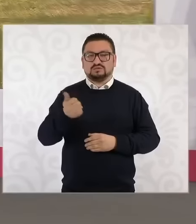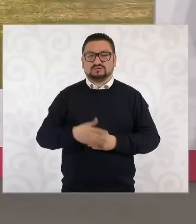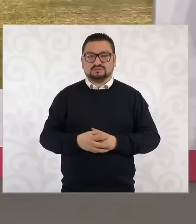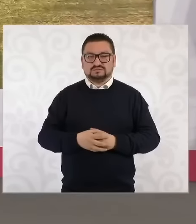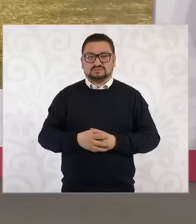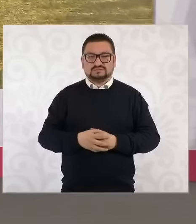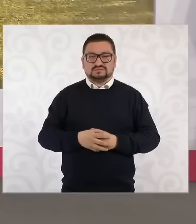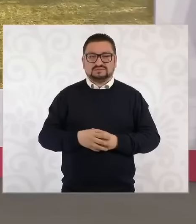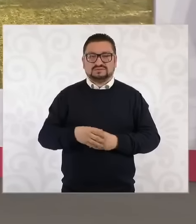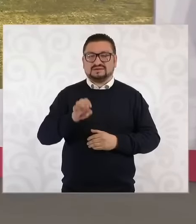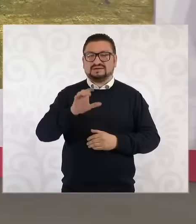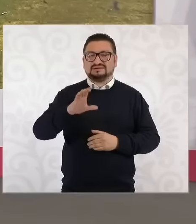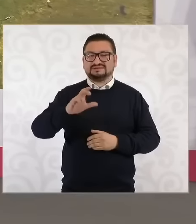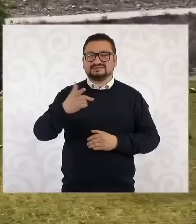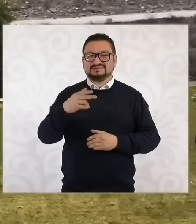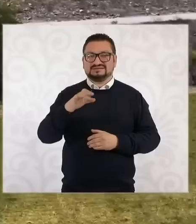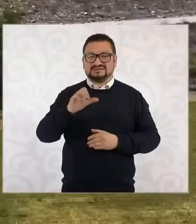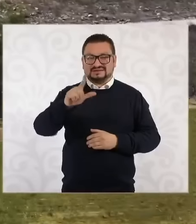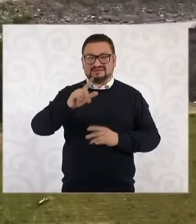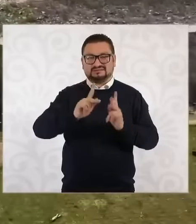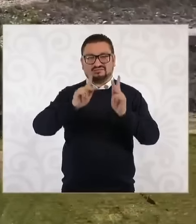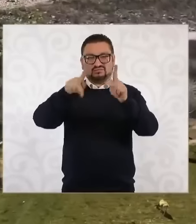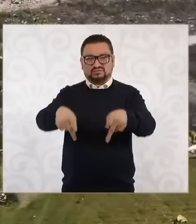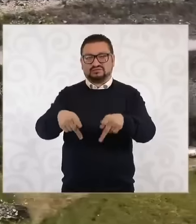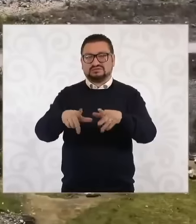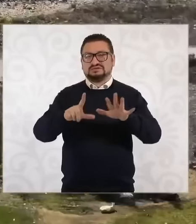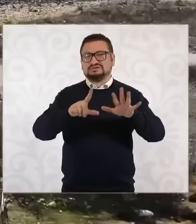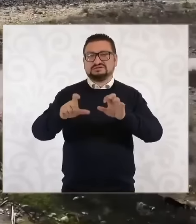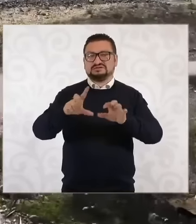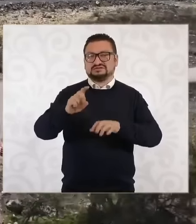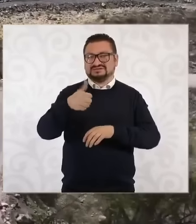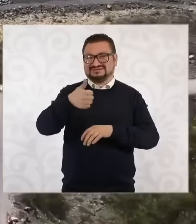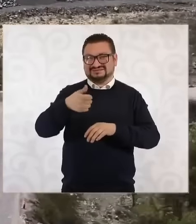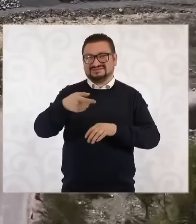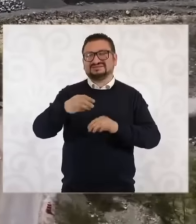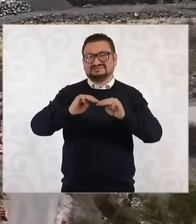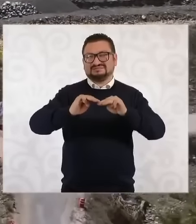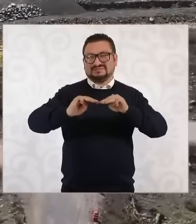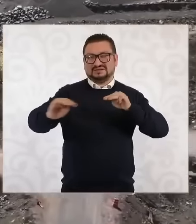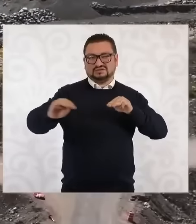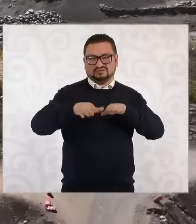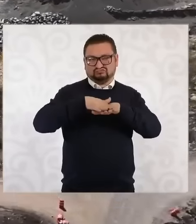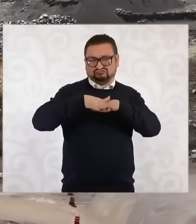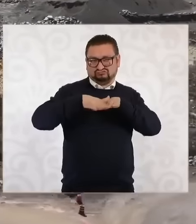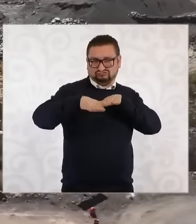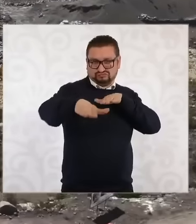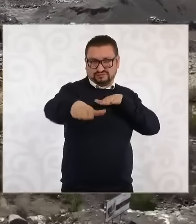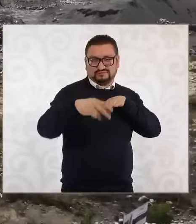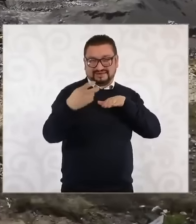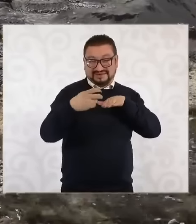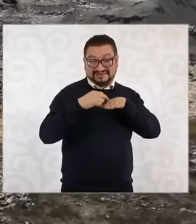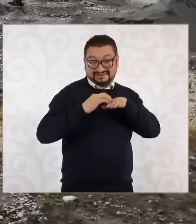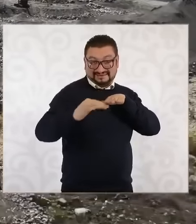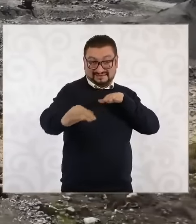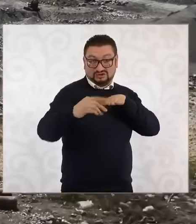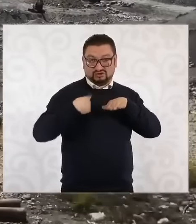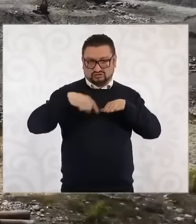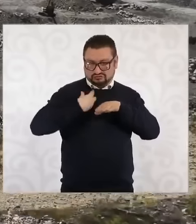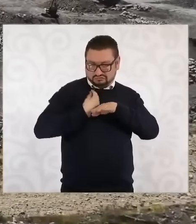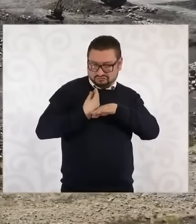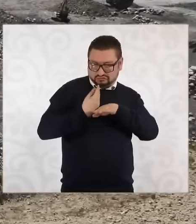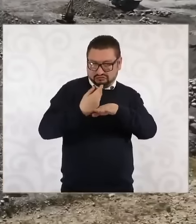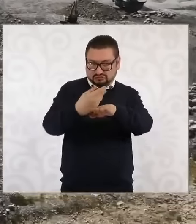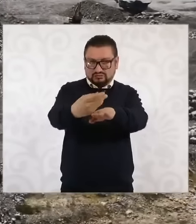el chical, igual este un puente de 736 m que está eh estamos por concluir nada más con la